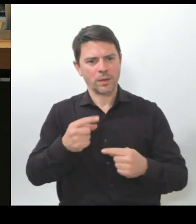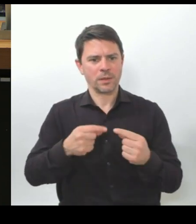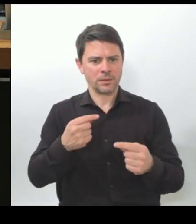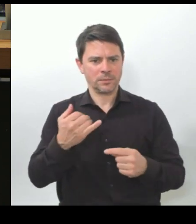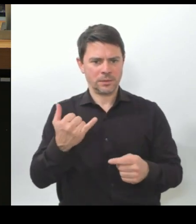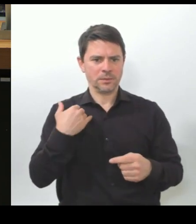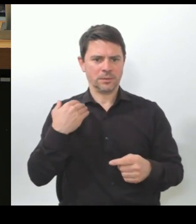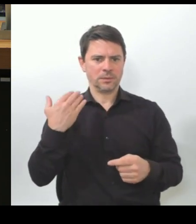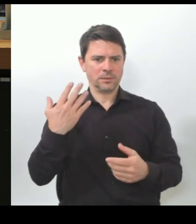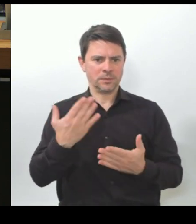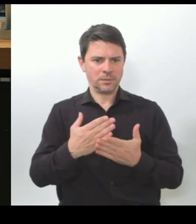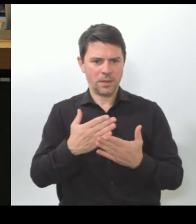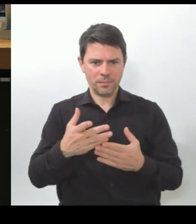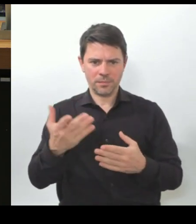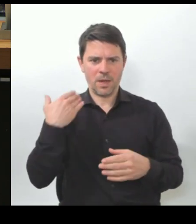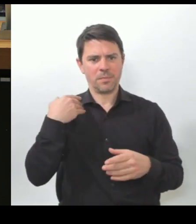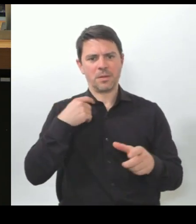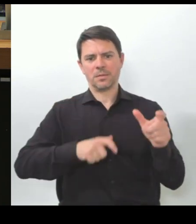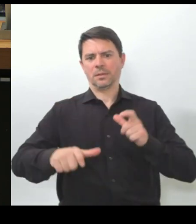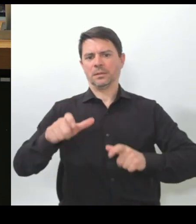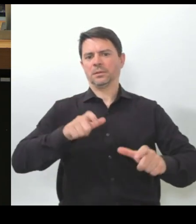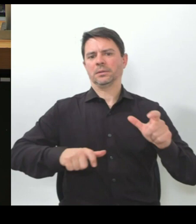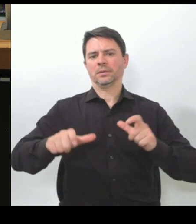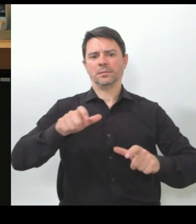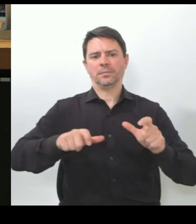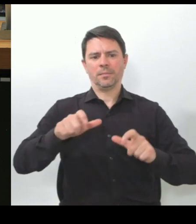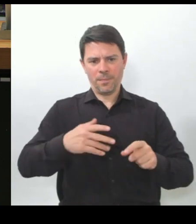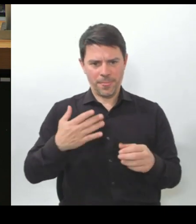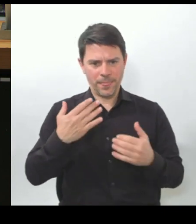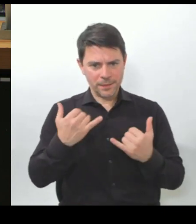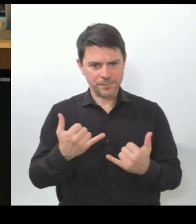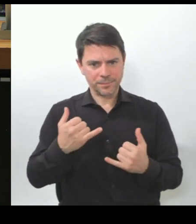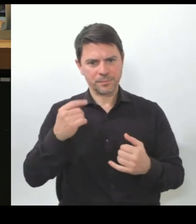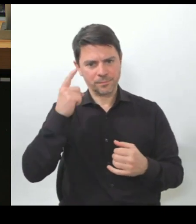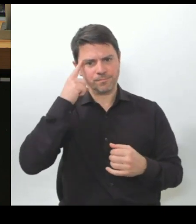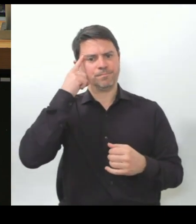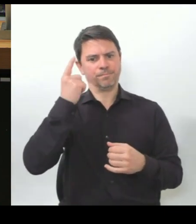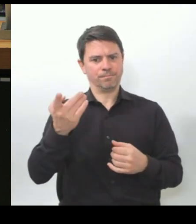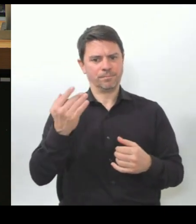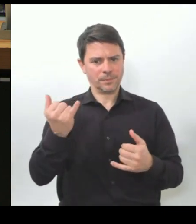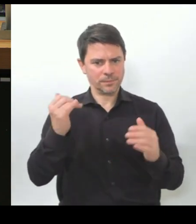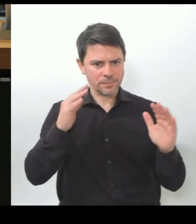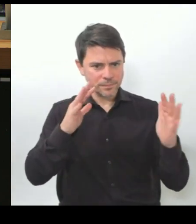zu sagen, es müsste alles schon fertig sein, aber das haben wir bei vielen Themen. In